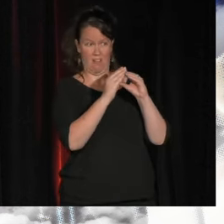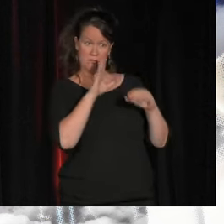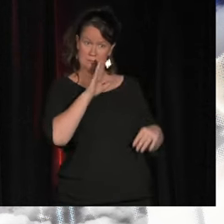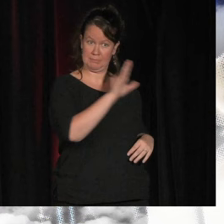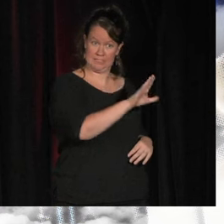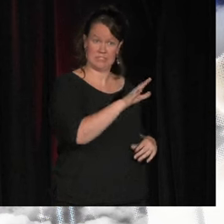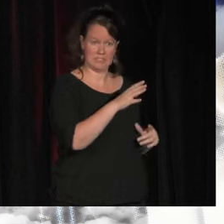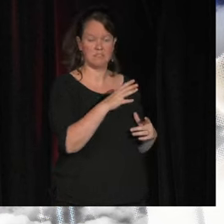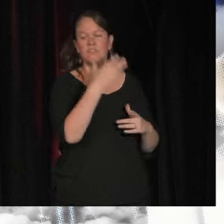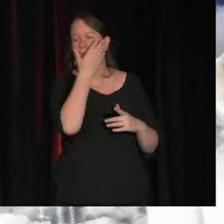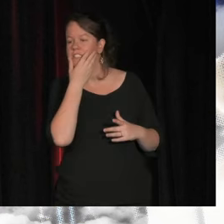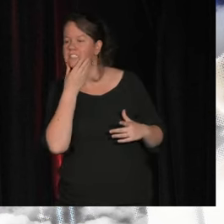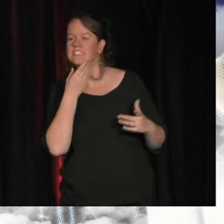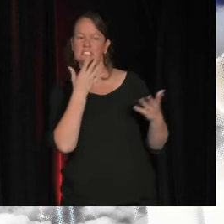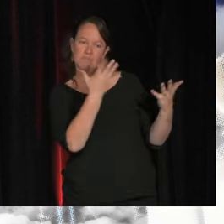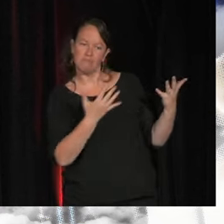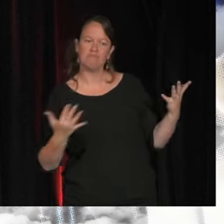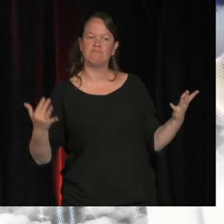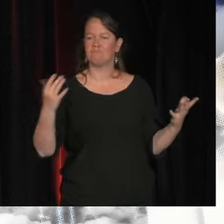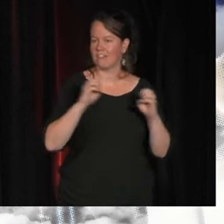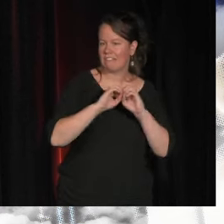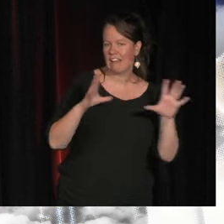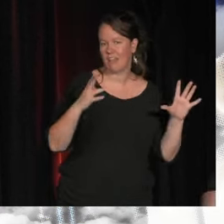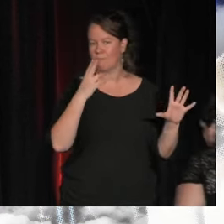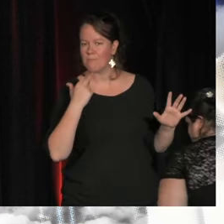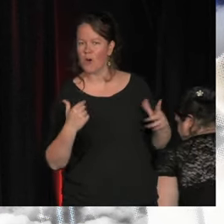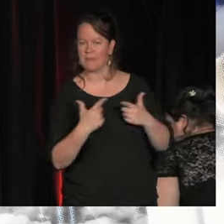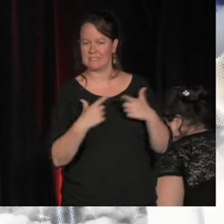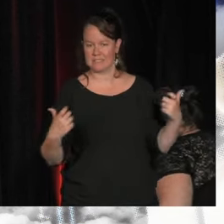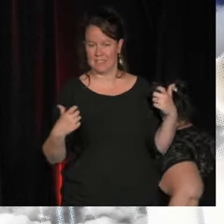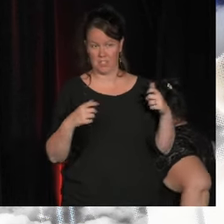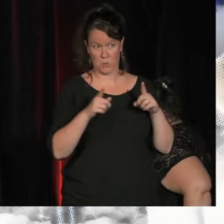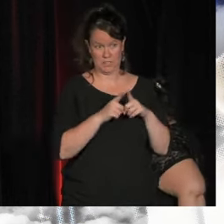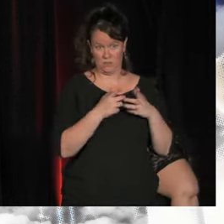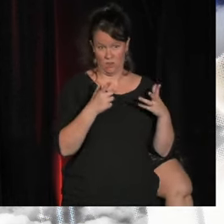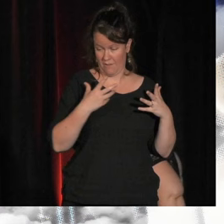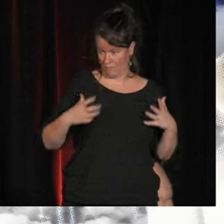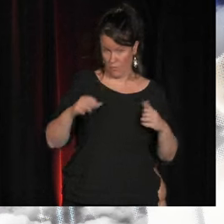en plus d'être bien finis, d'être jolis, bien lisibles visuellement, etc., c'était de prendre un genre et d'essayer de l'amener